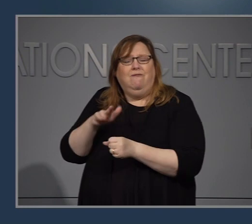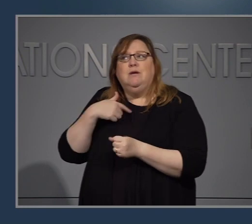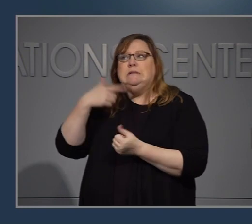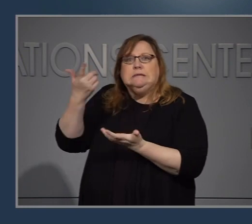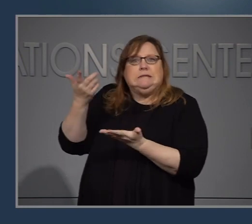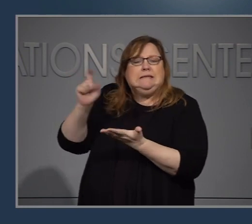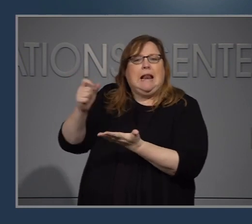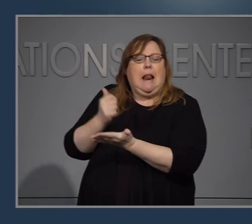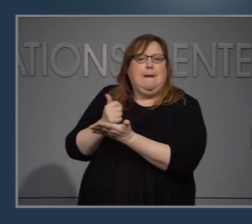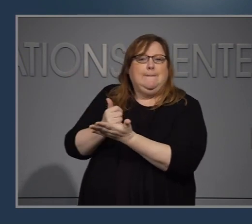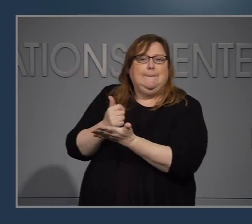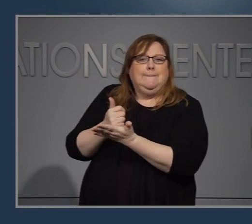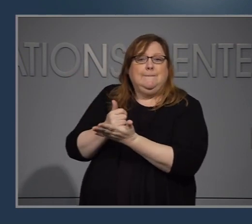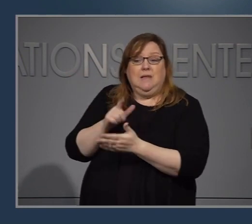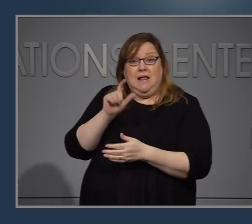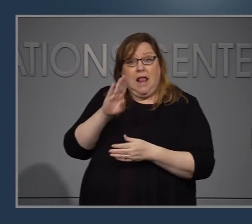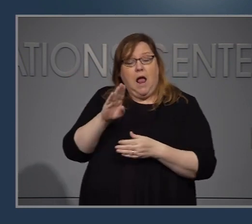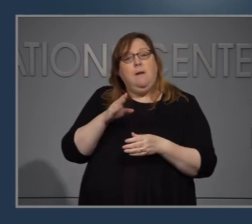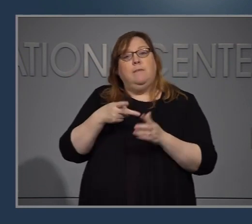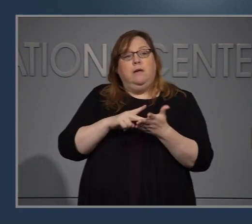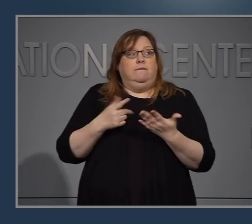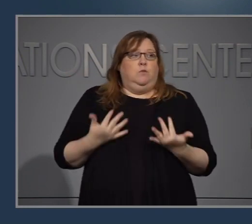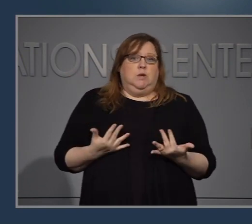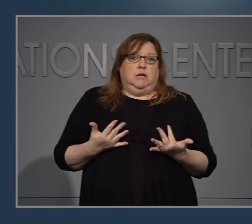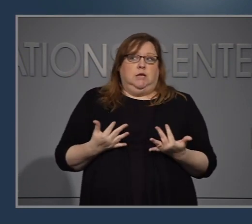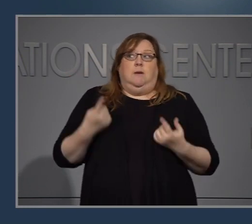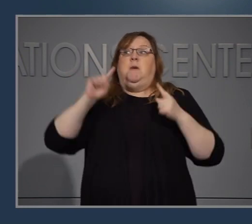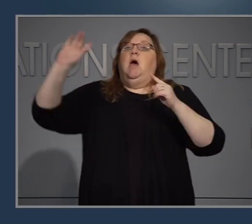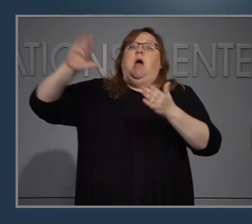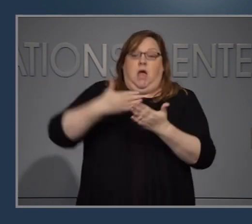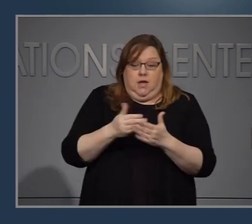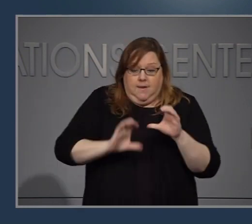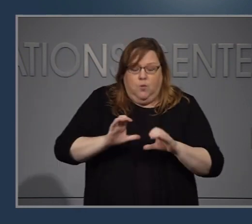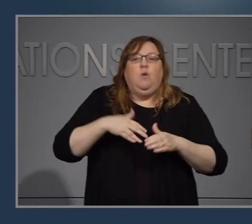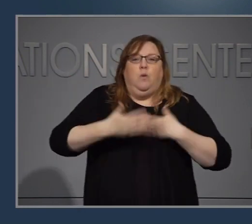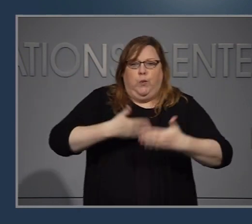Necesitamos ayuda del Gobierno federal para resolver este problema de suministros.